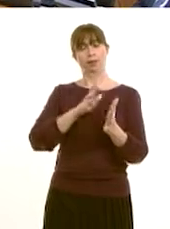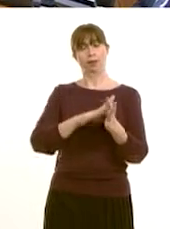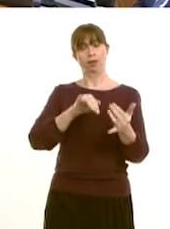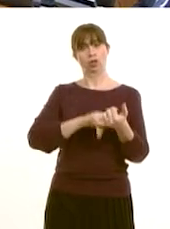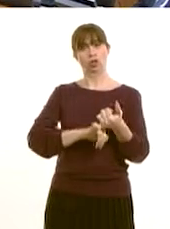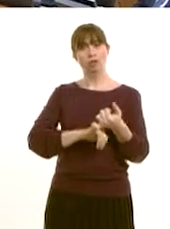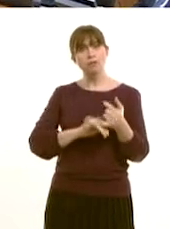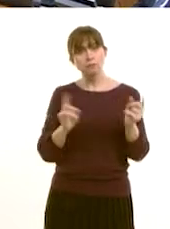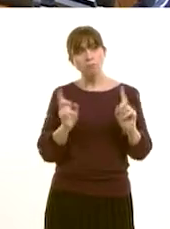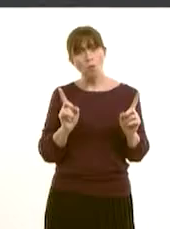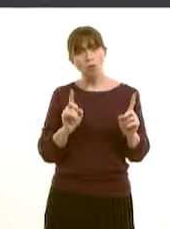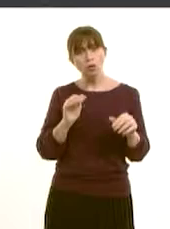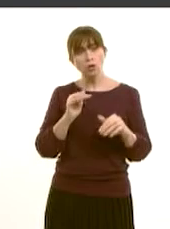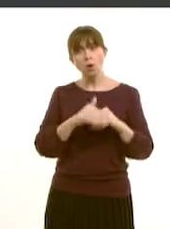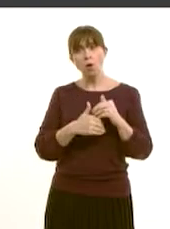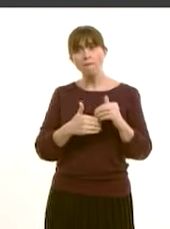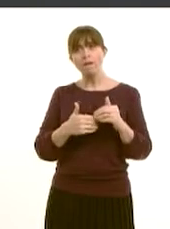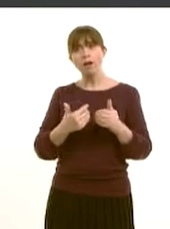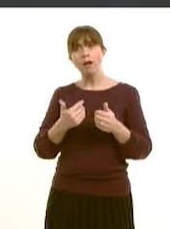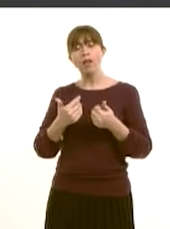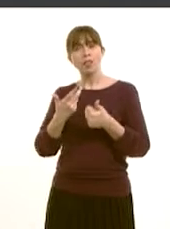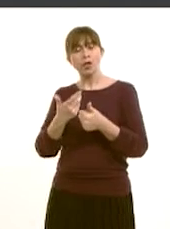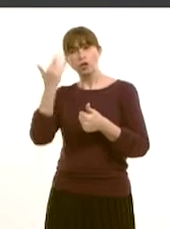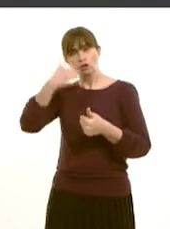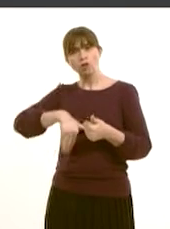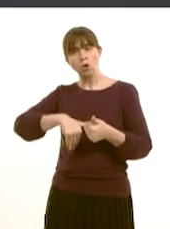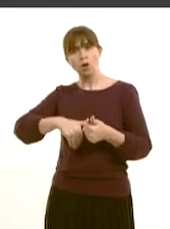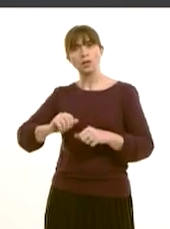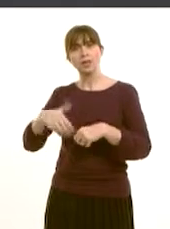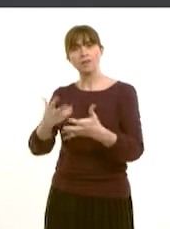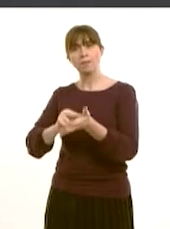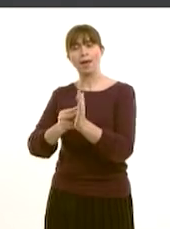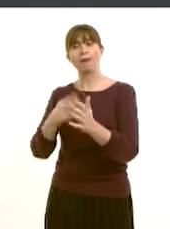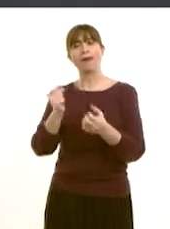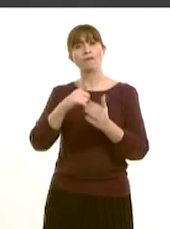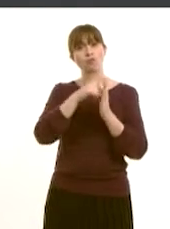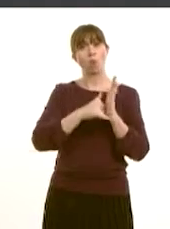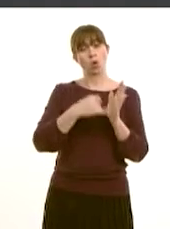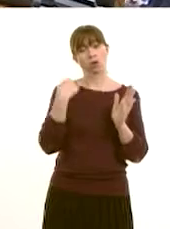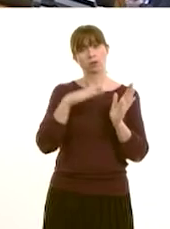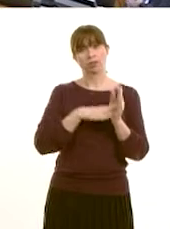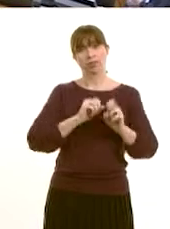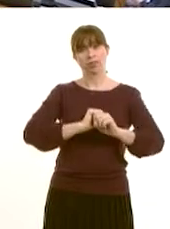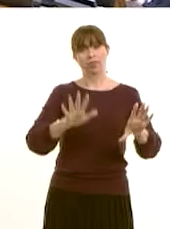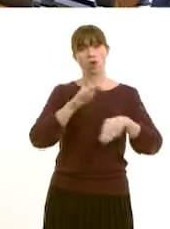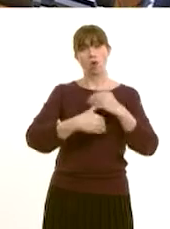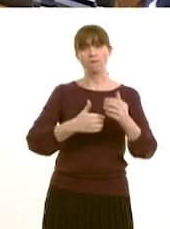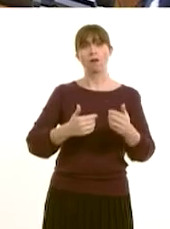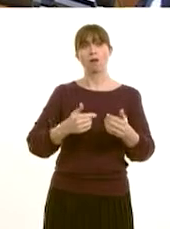ar gyfer strÙc Llywodraeth Cymru ? OAQ(4)2708(FM) Carwyn Jones: The stroke annual report published last month demonstrates the progress made in delivering the plan.